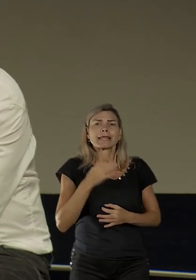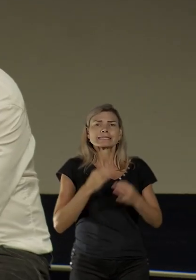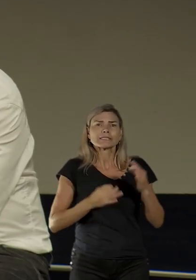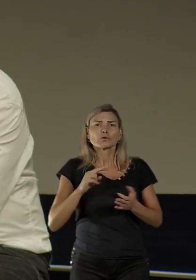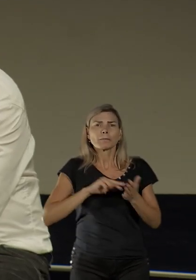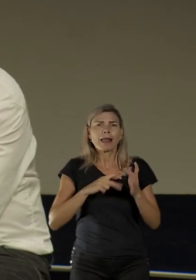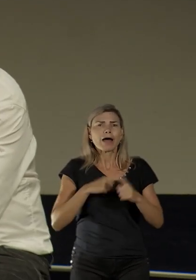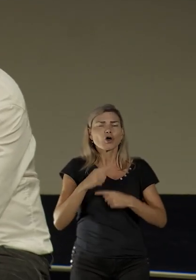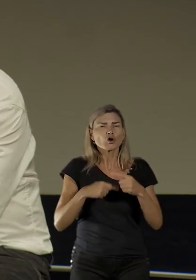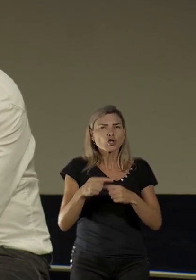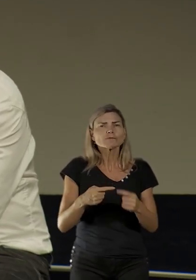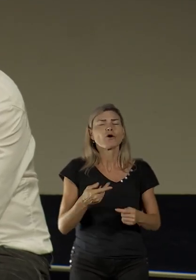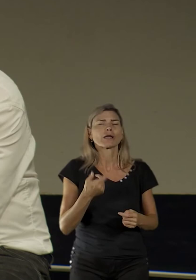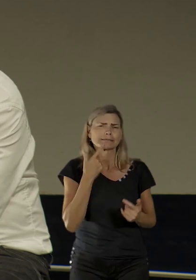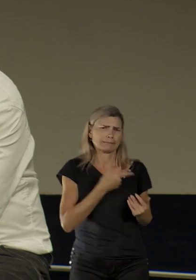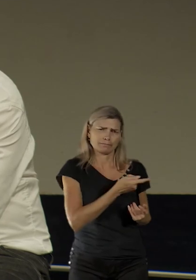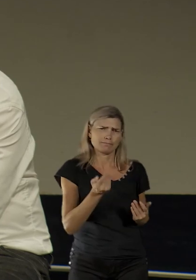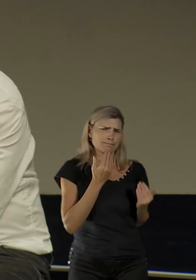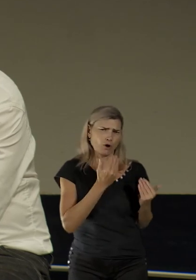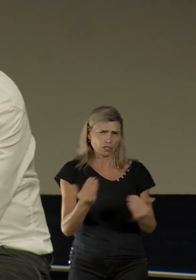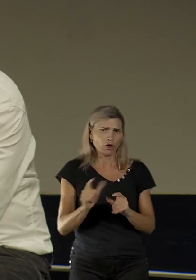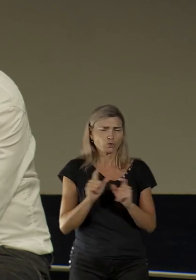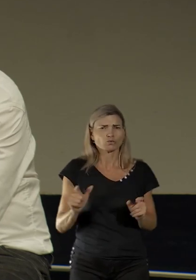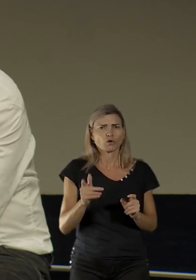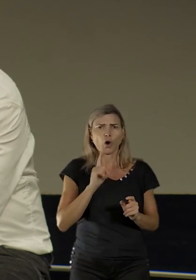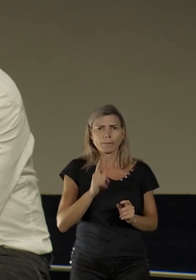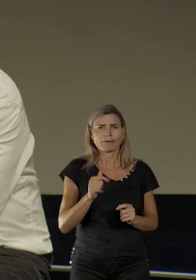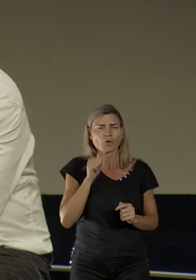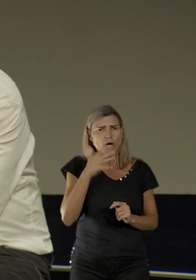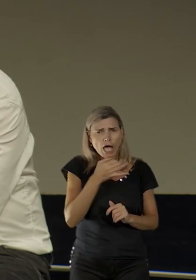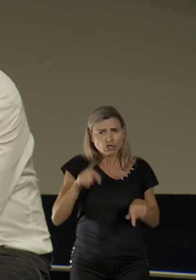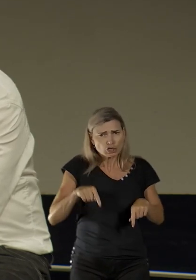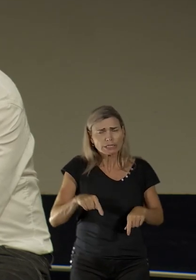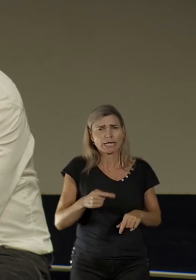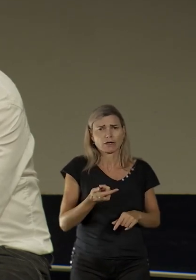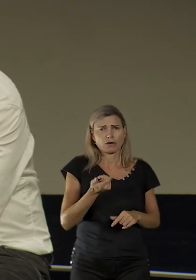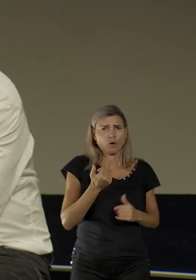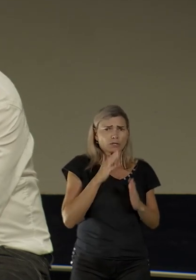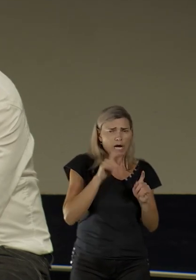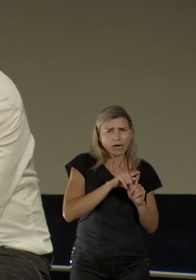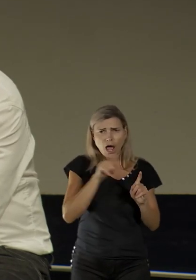kontejnery, byli tady kromě pondělka každý den do devíti. Zřídili s panem ředitelem